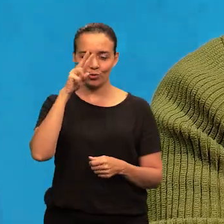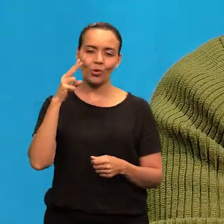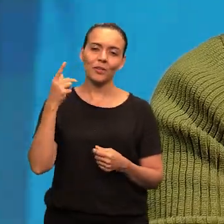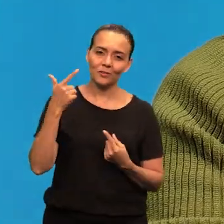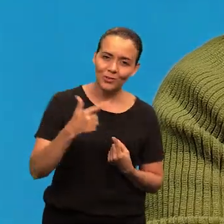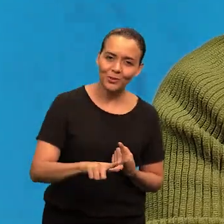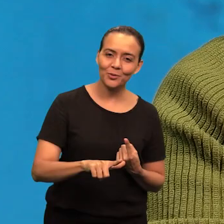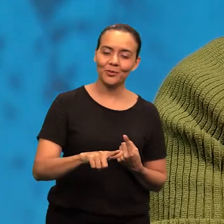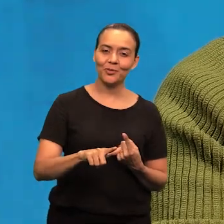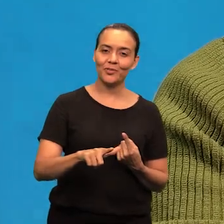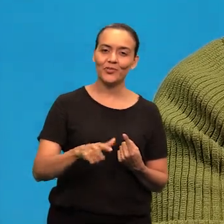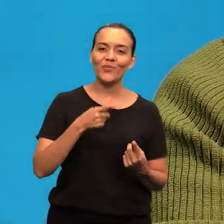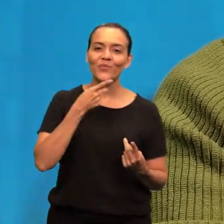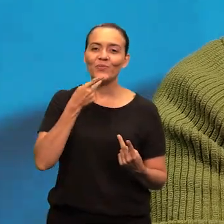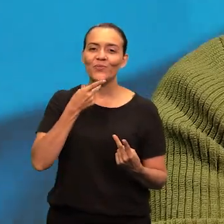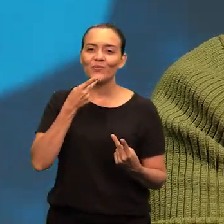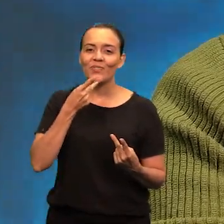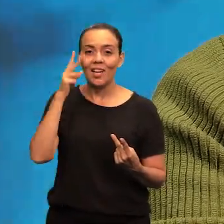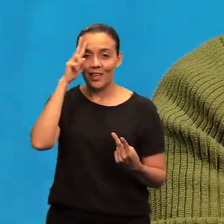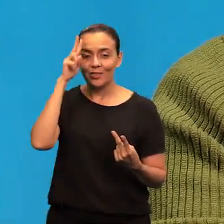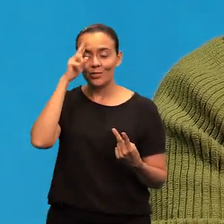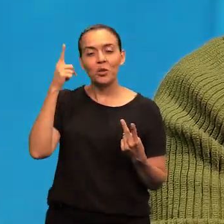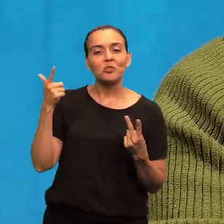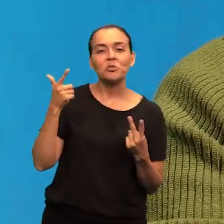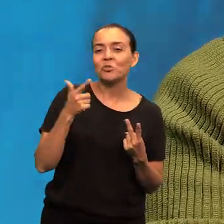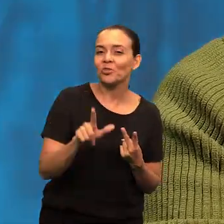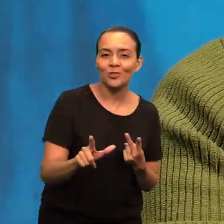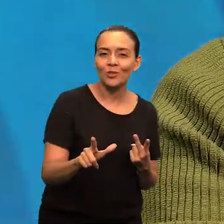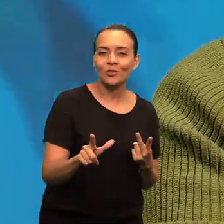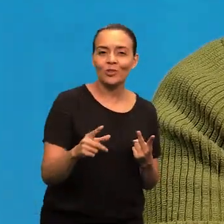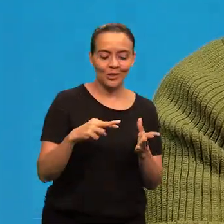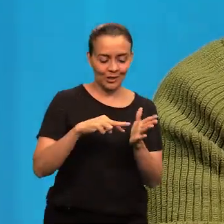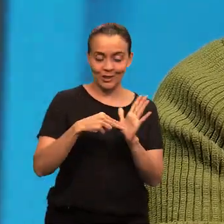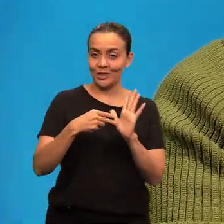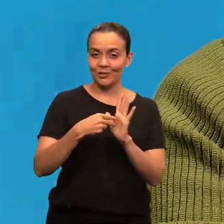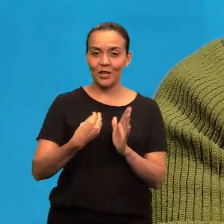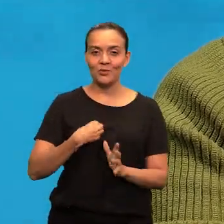recontar a nossa história, trazer significados outros sobre a nossa história,